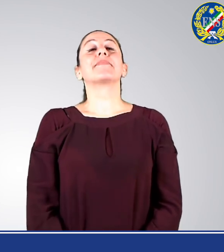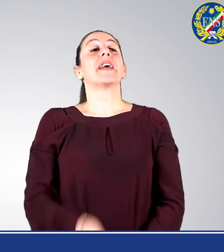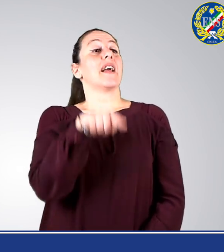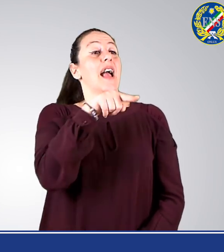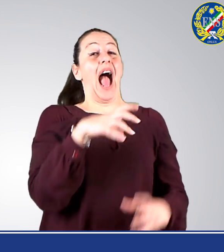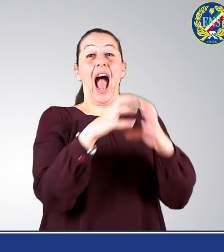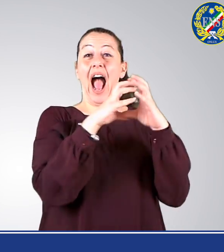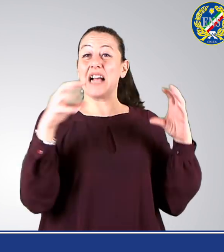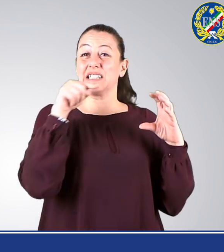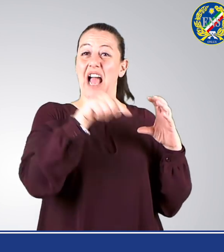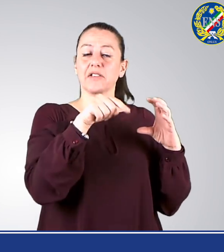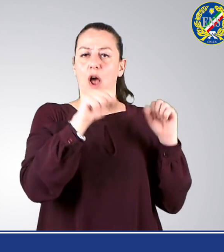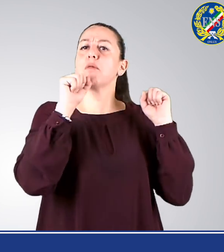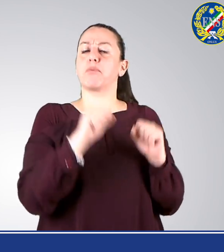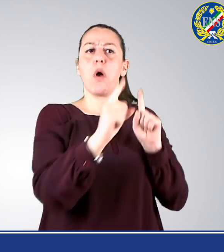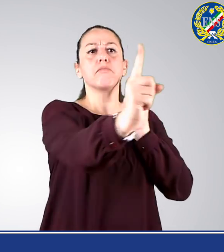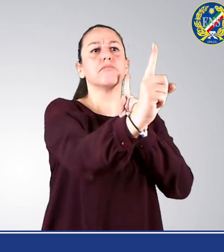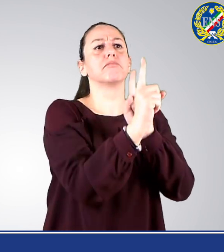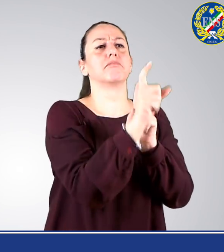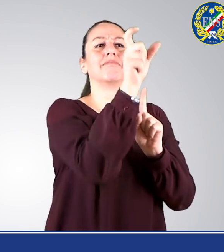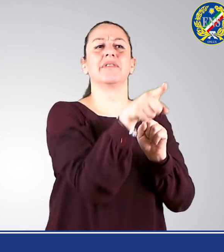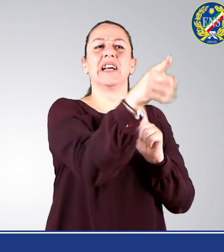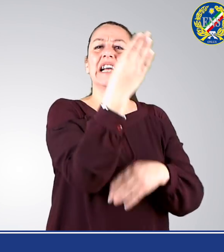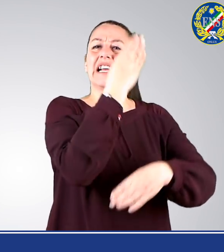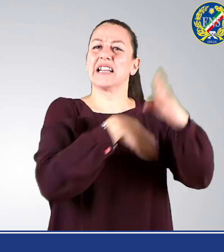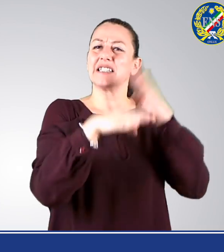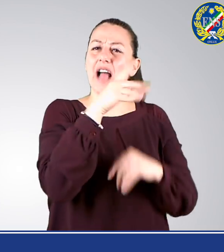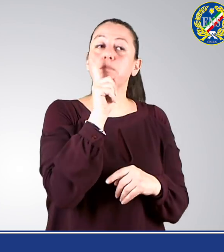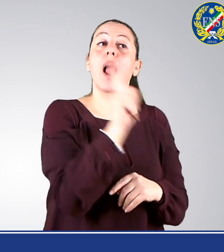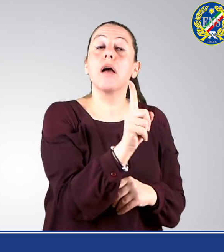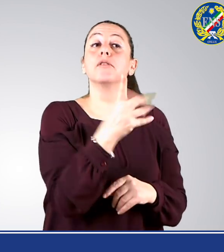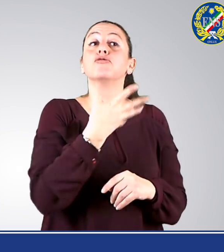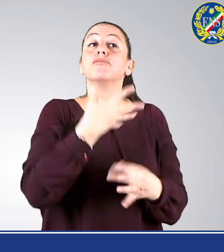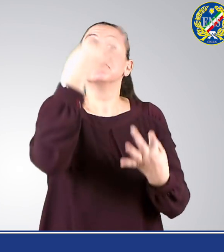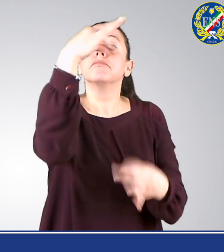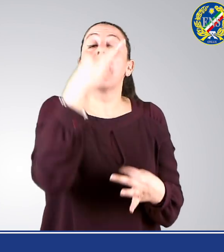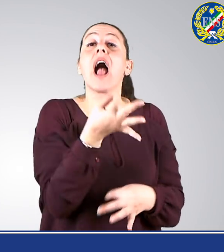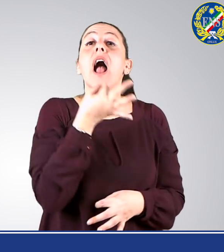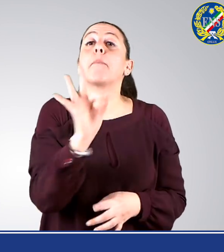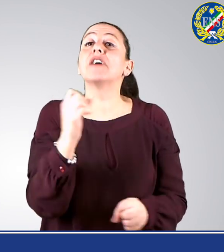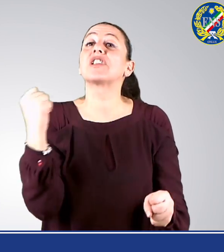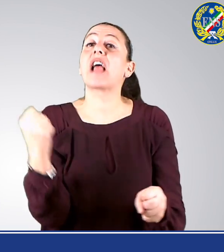Le aziende devono calcolare anche i lavoratori disabili che una riduzione della capacità lavorativa